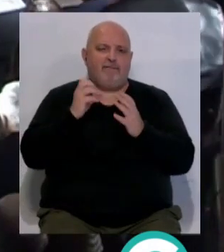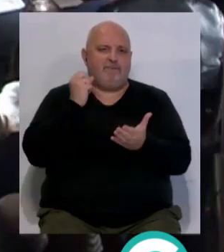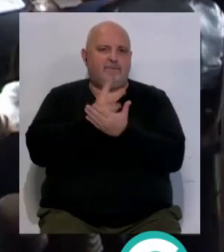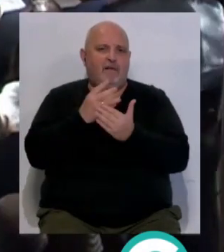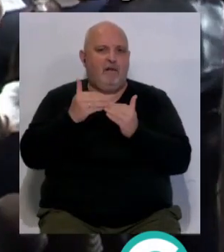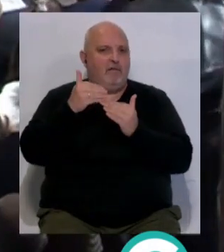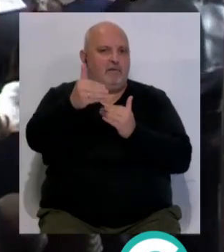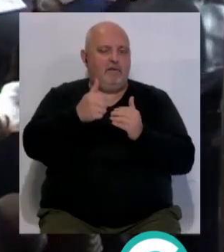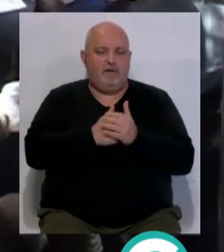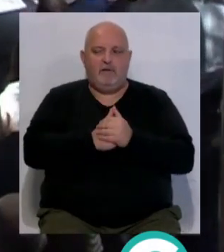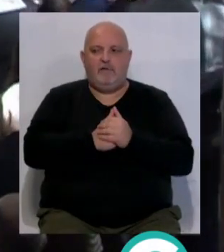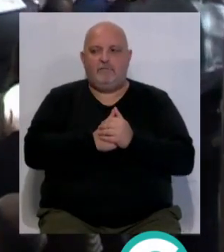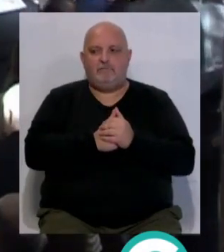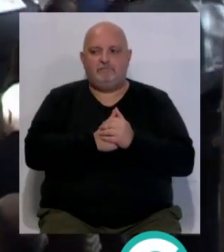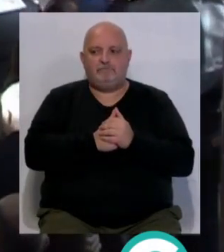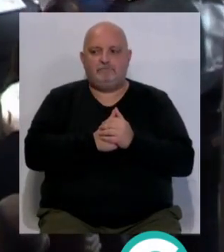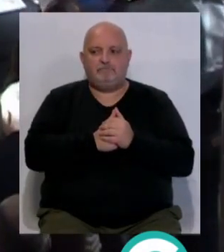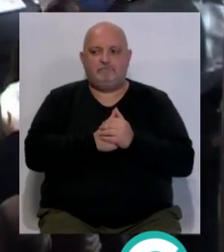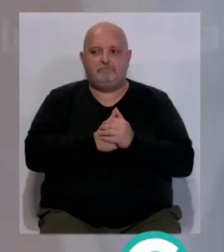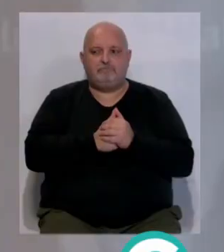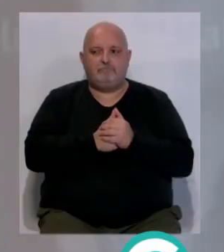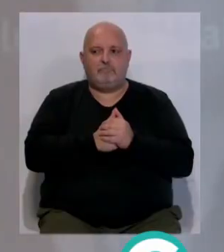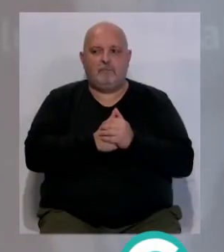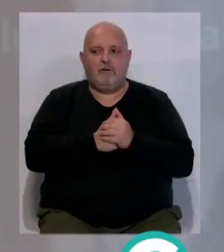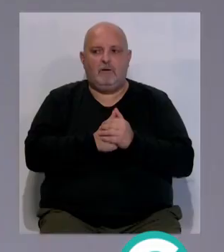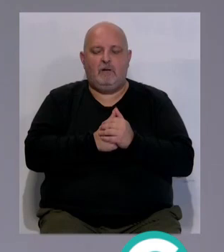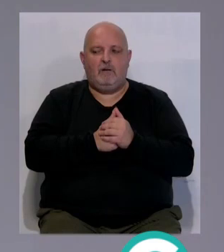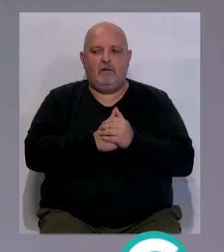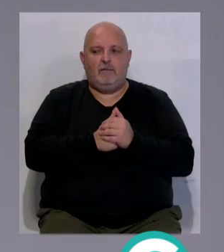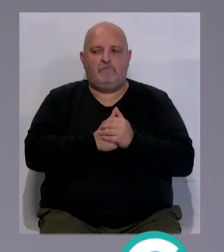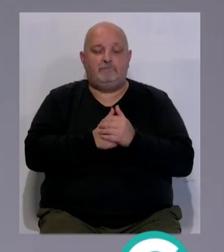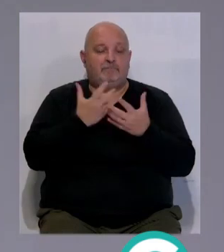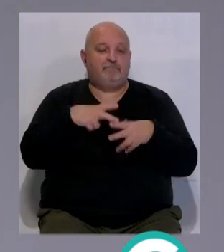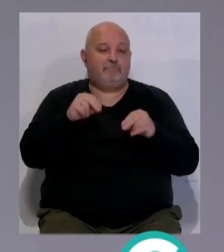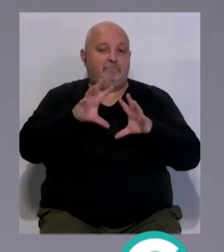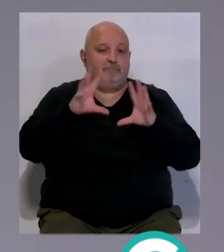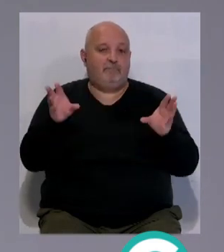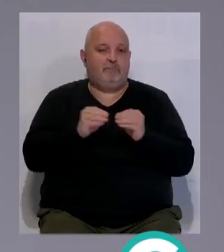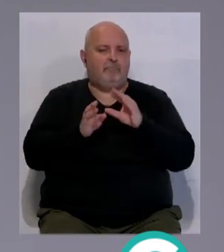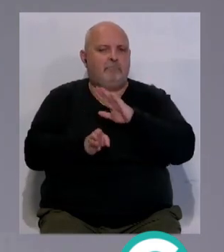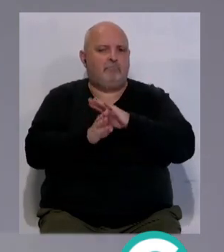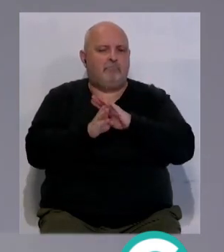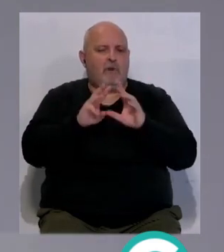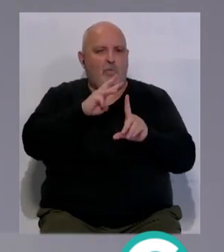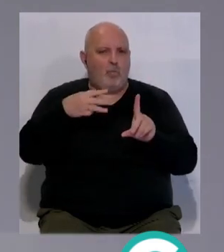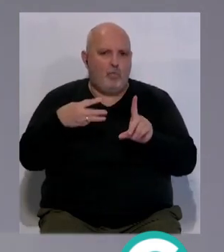Horizonte pues es todo por el momento Pueden seguir informados a través de nuestra página